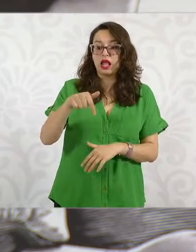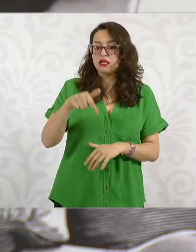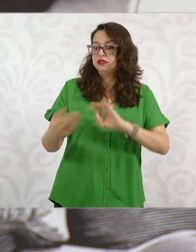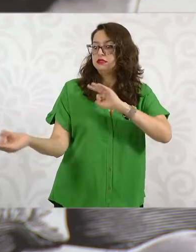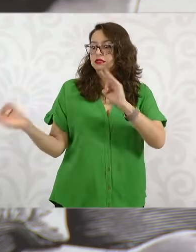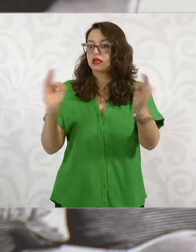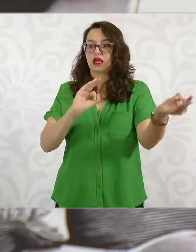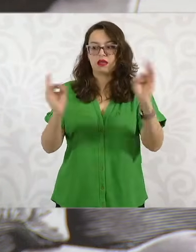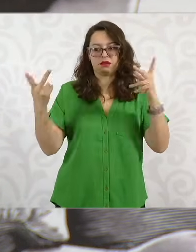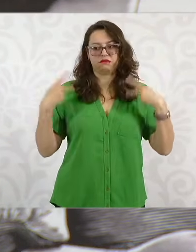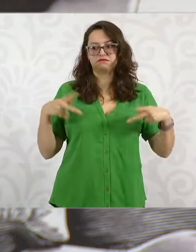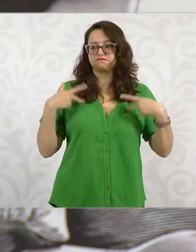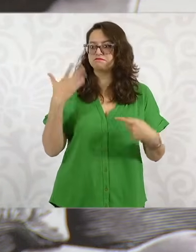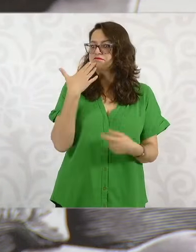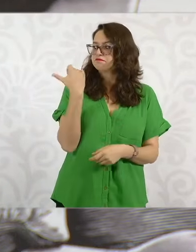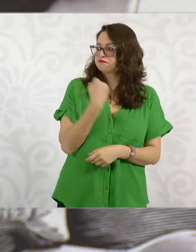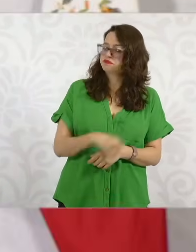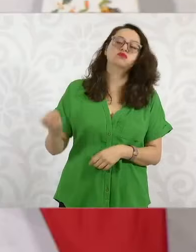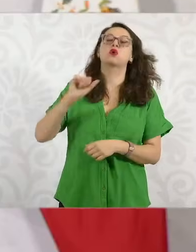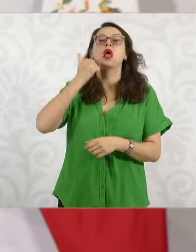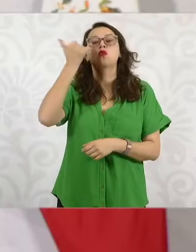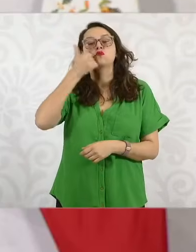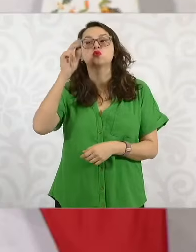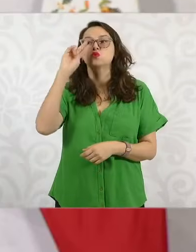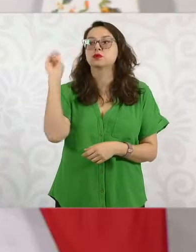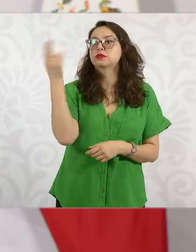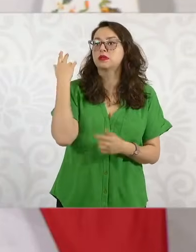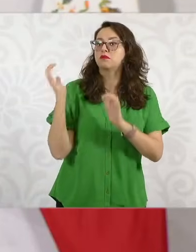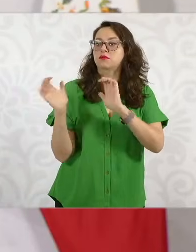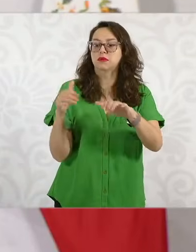cercanía a las universidades y una infraestructura robusta. Muchas gracias, presidente.